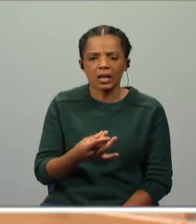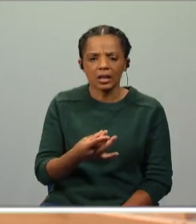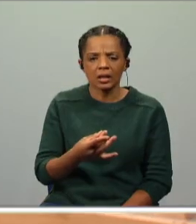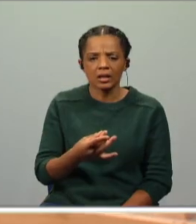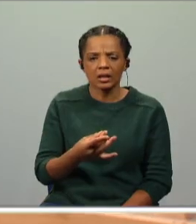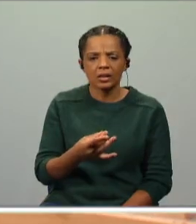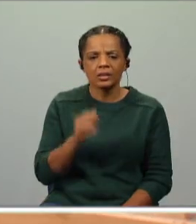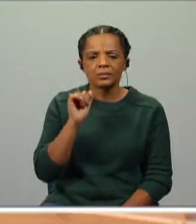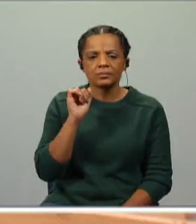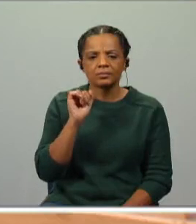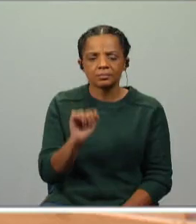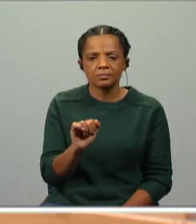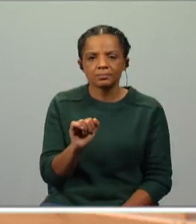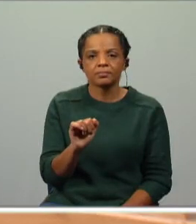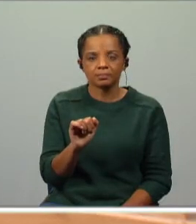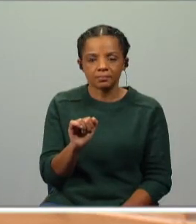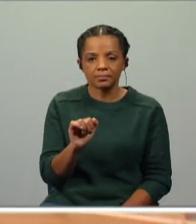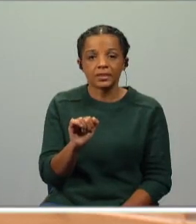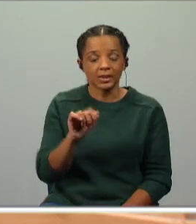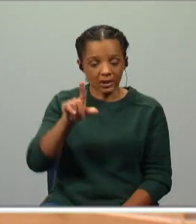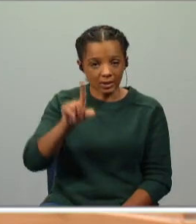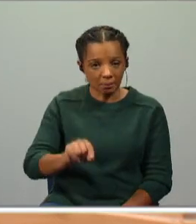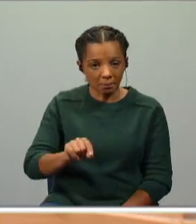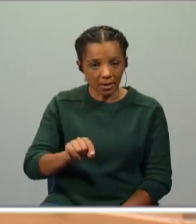de Ah e com este lobo mau.